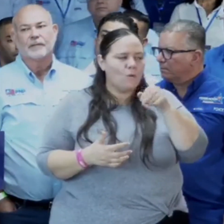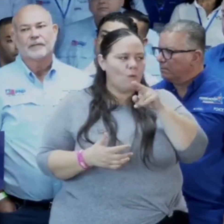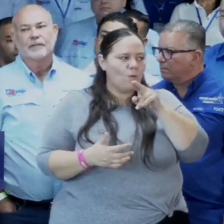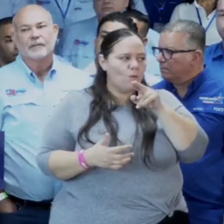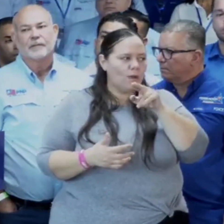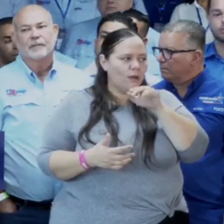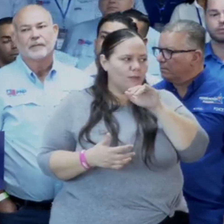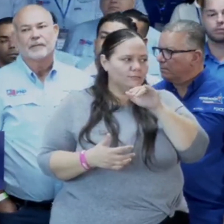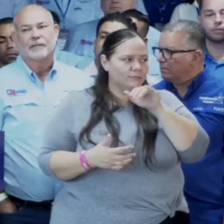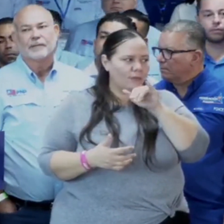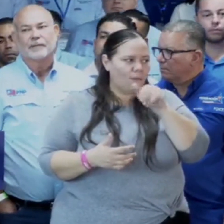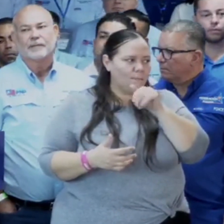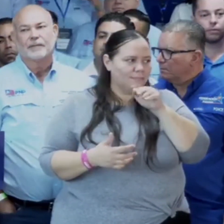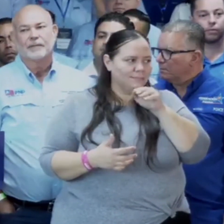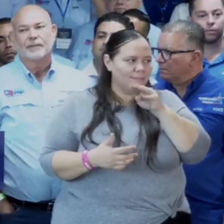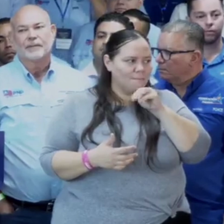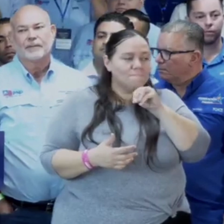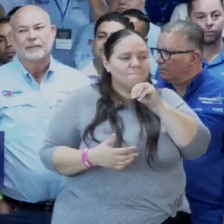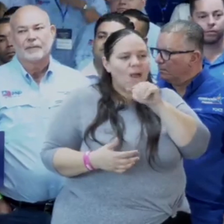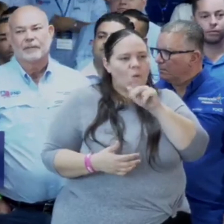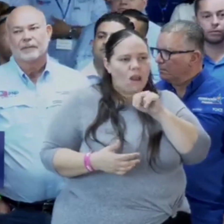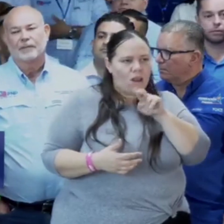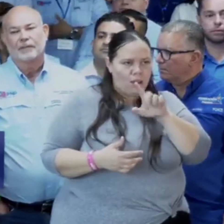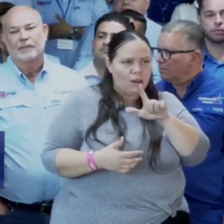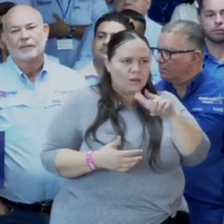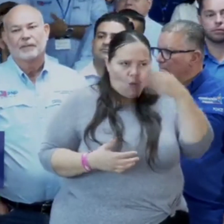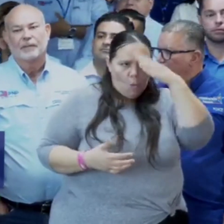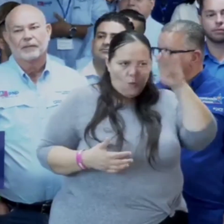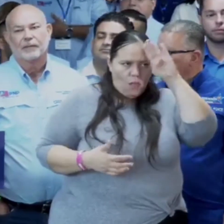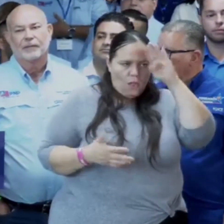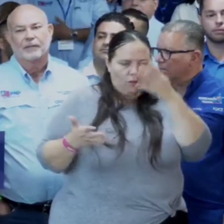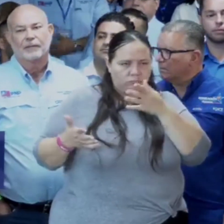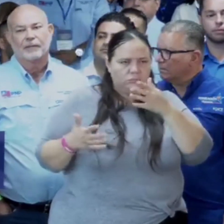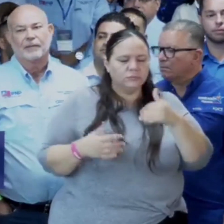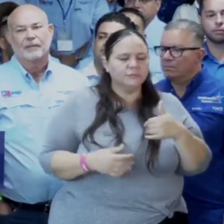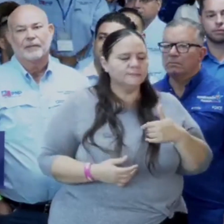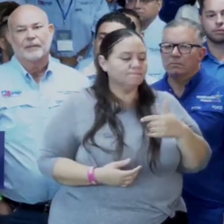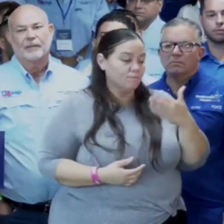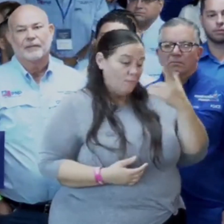han lo han invisibilizado que está en la papeleta hay un candidato gobernador por